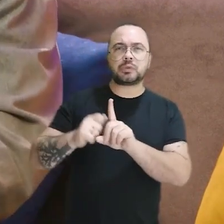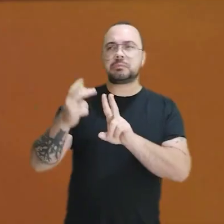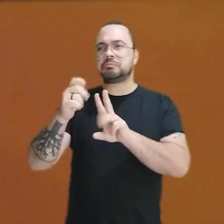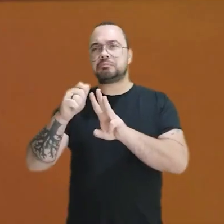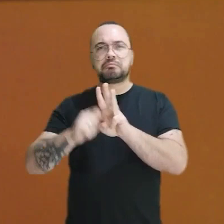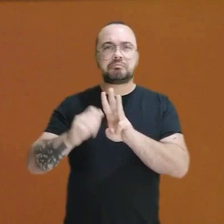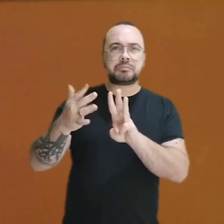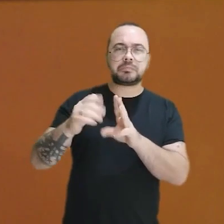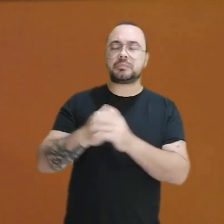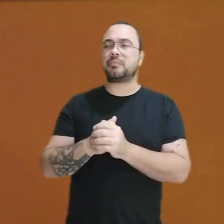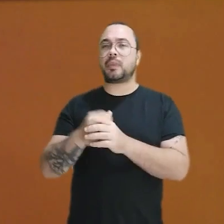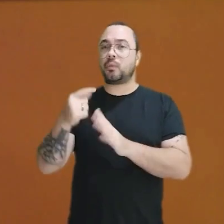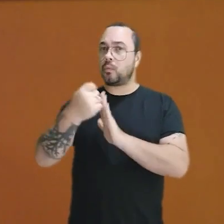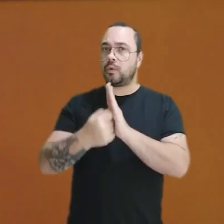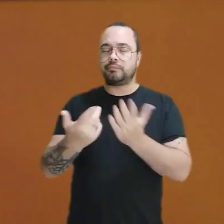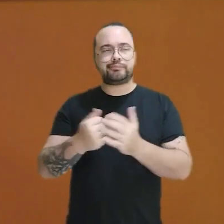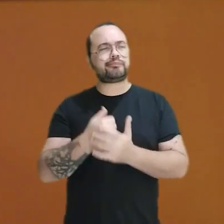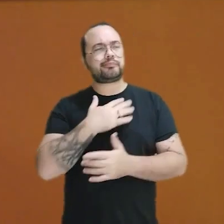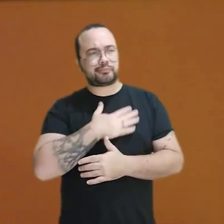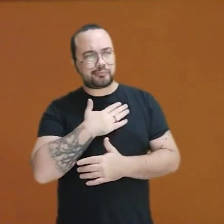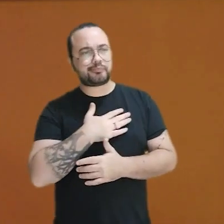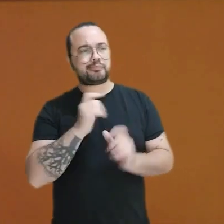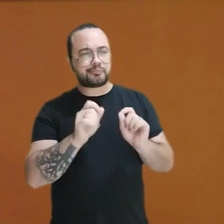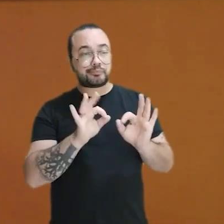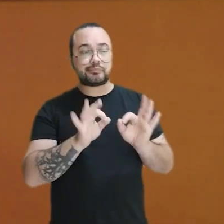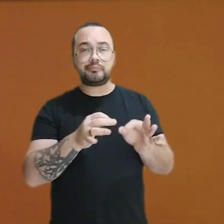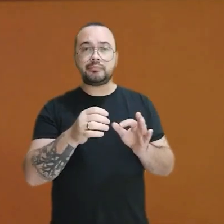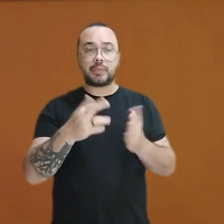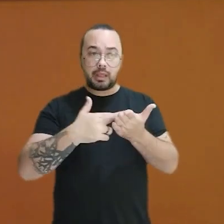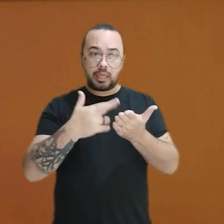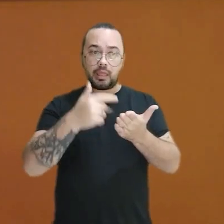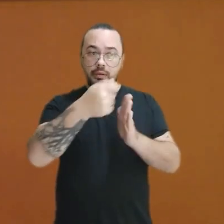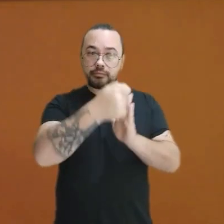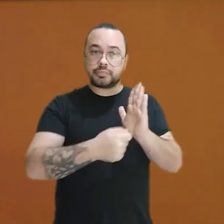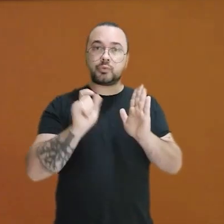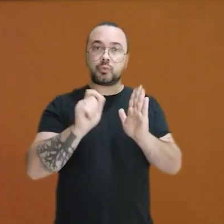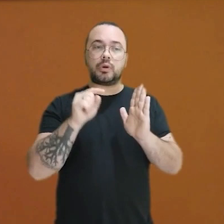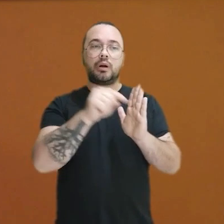Eu gosto que o Sartório sempre fala que a linha editorial da "Minhocazine" é, "Ou fale sério de um assunto bobo,